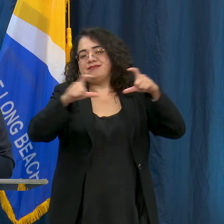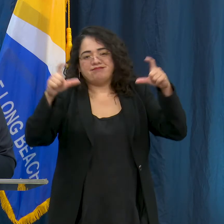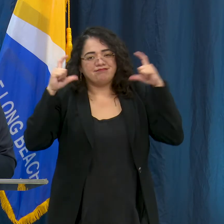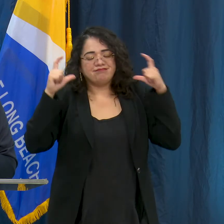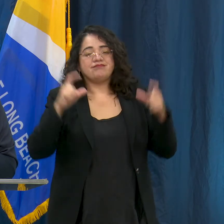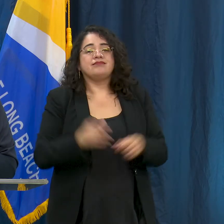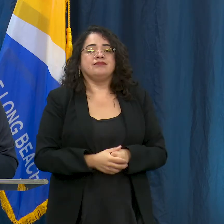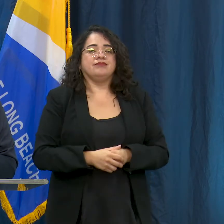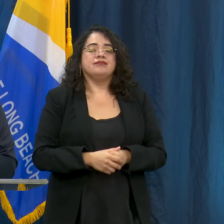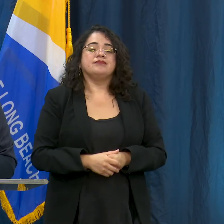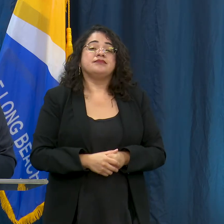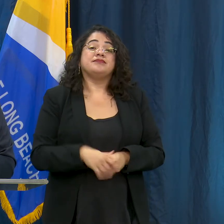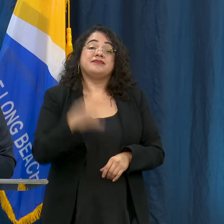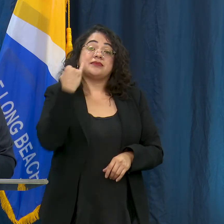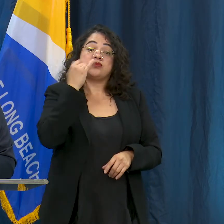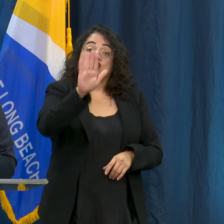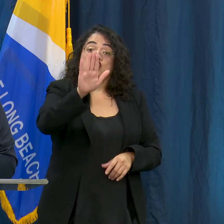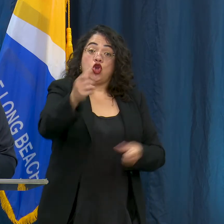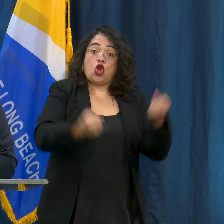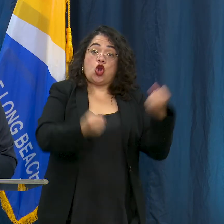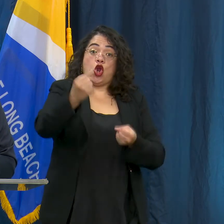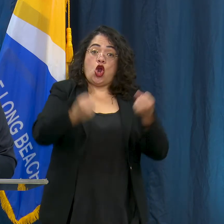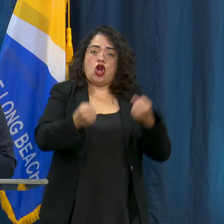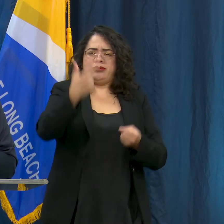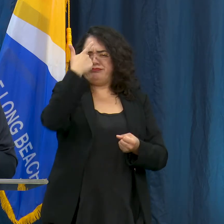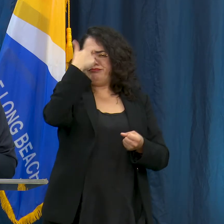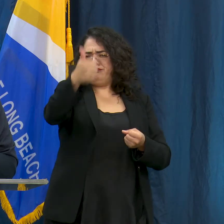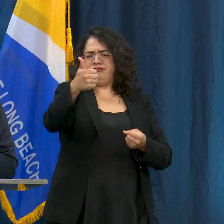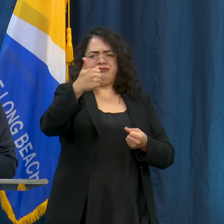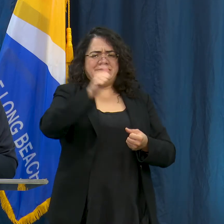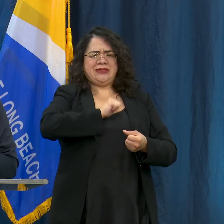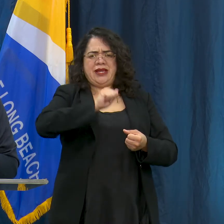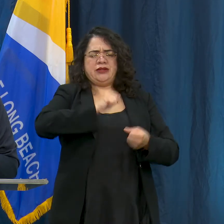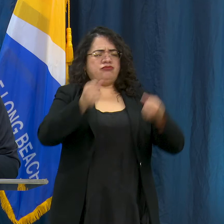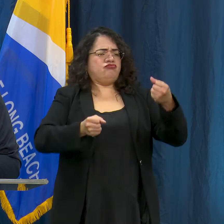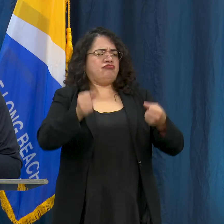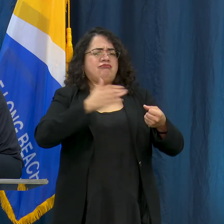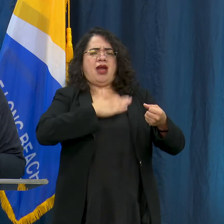tiene que usar su cobertura assist esta a manejando su propio auto movin